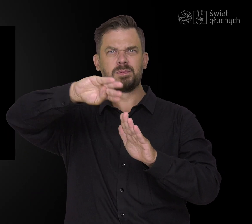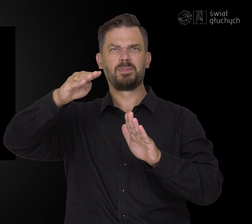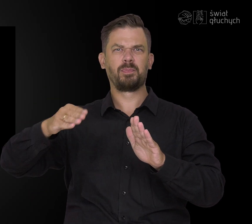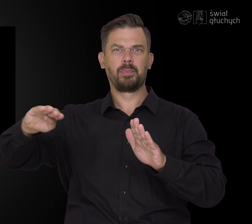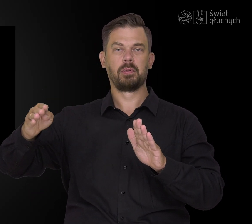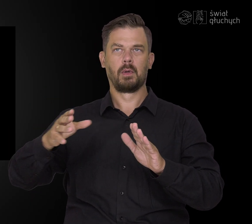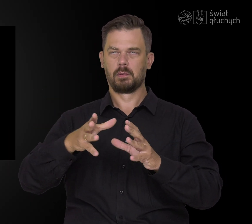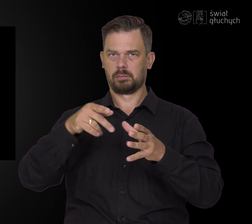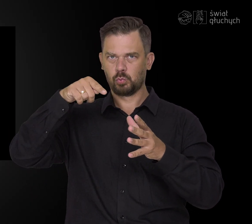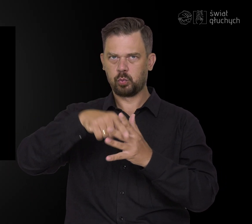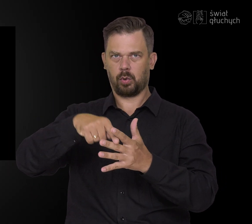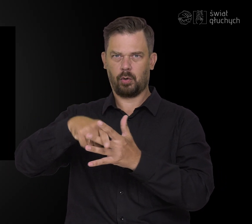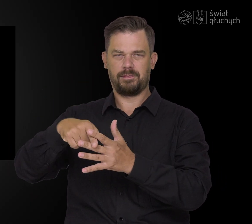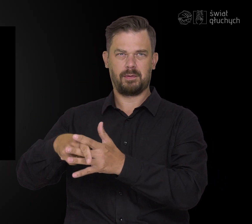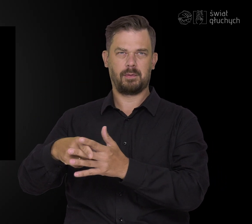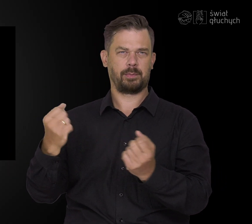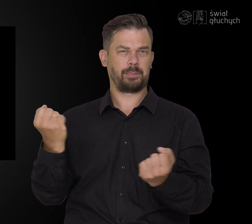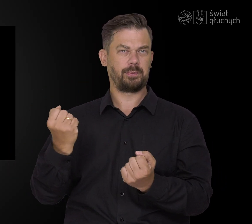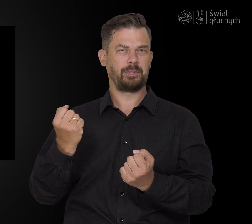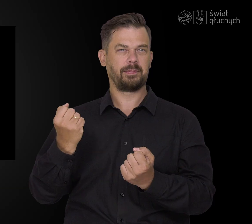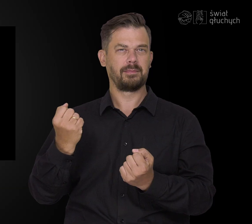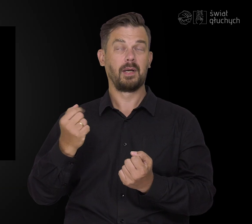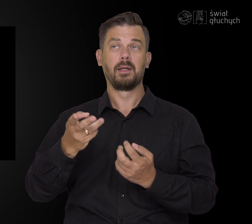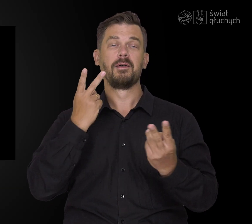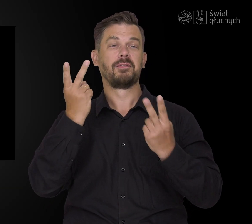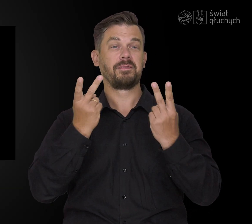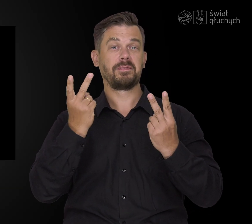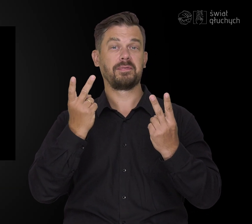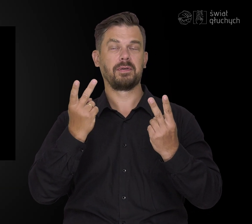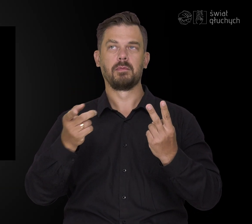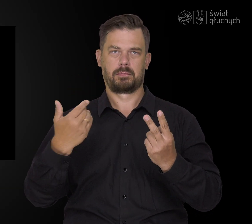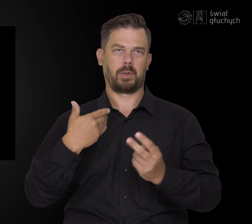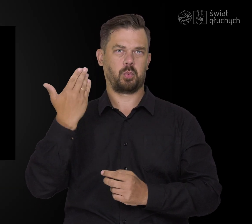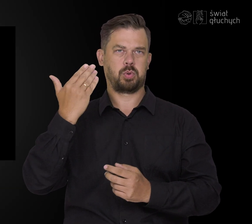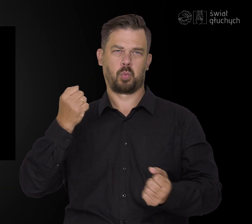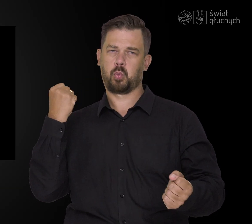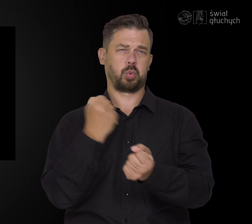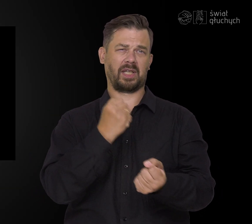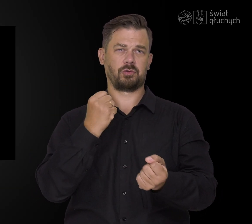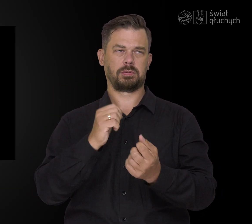i całymi systemami wielkich szczelin w lodzie. To wszystko dobitnie dowodzi, jak niszczycielskie zderzenia